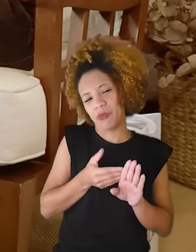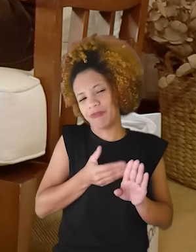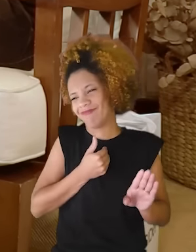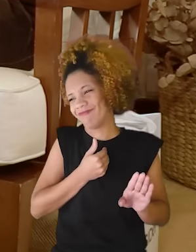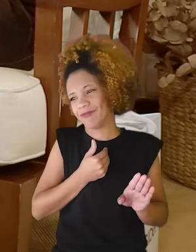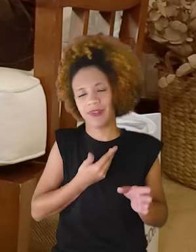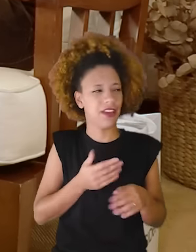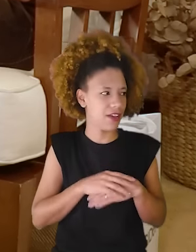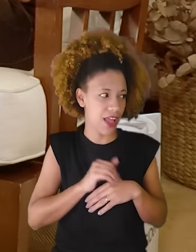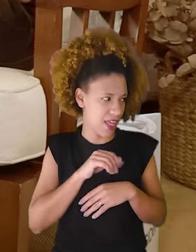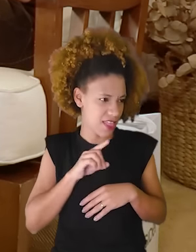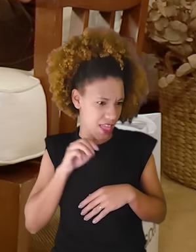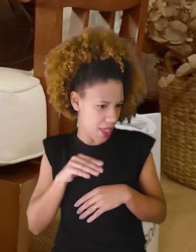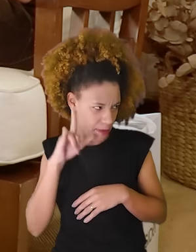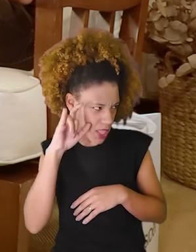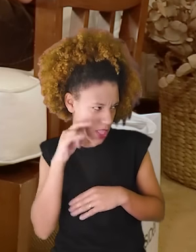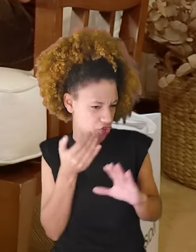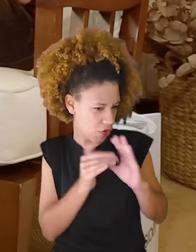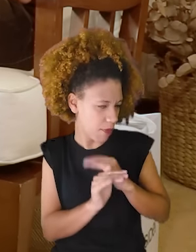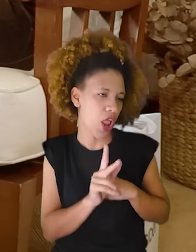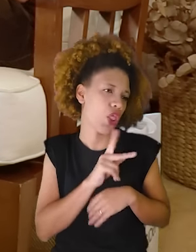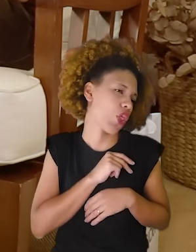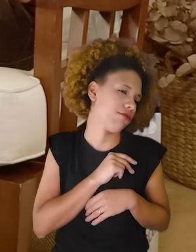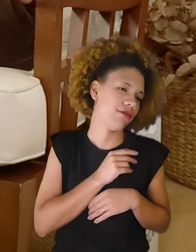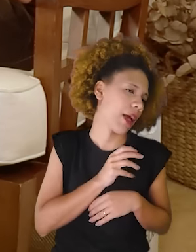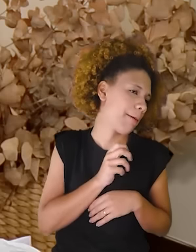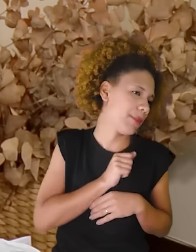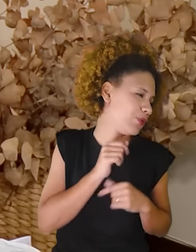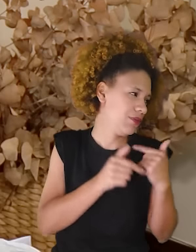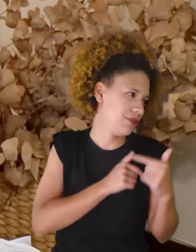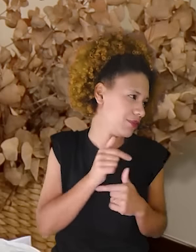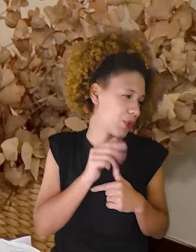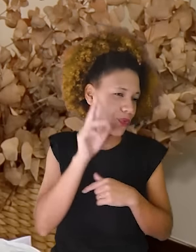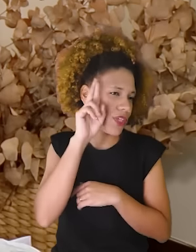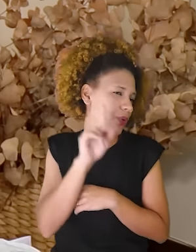bonitona mas nem na DM as mulheres te mandam uma mensagem ai adorei o seu trabalho seu Zé ele é tão